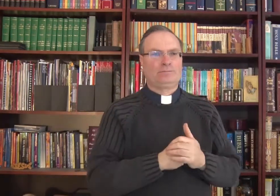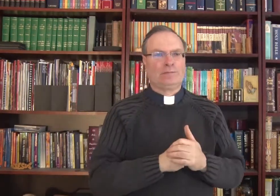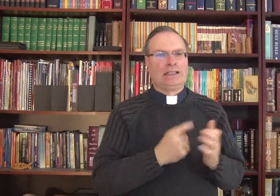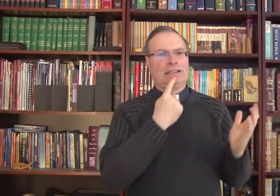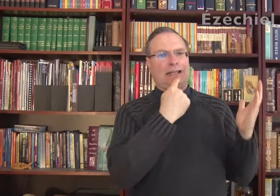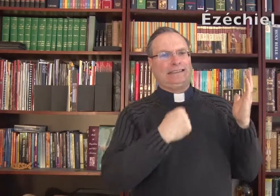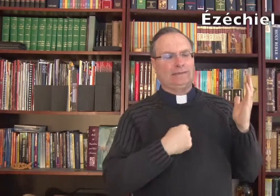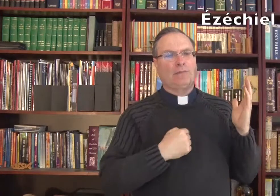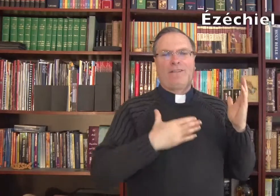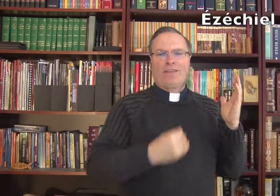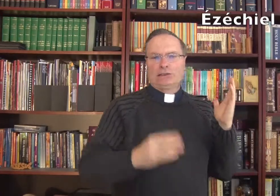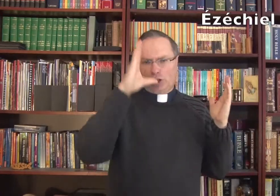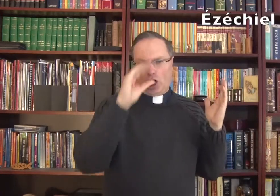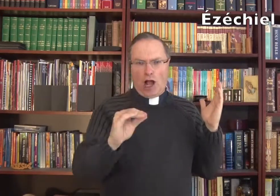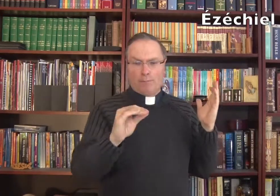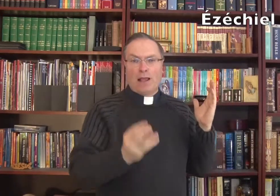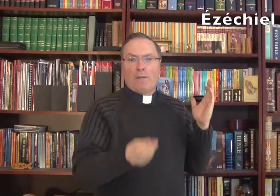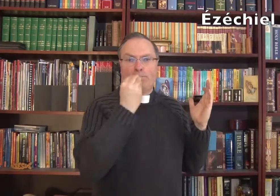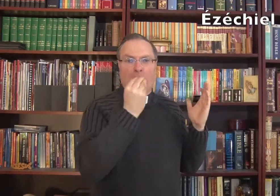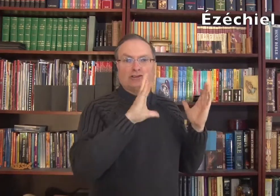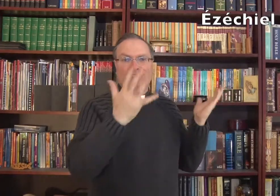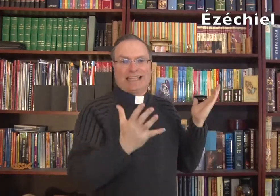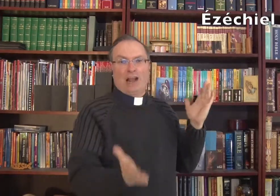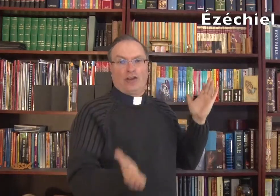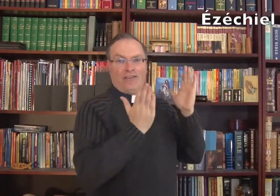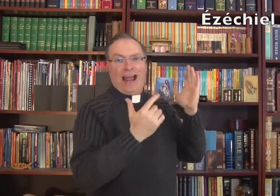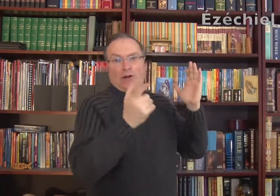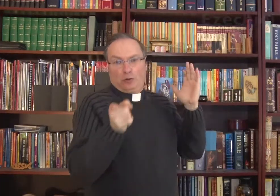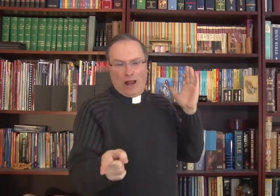«Il m'a dit:«Fils de l'homme, mange ce qui est devant toi!